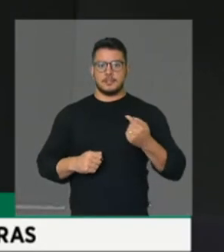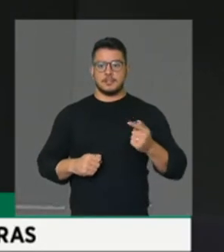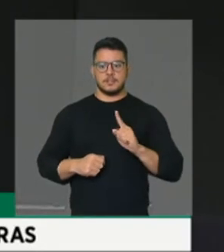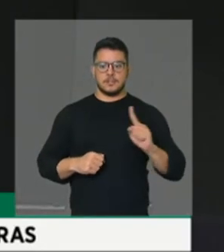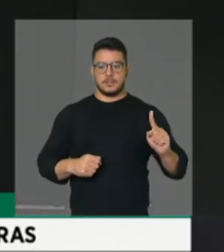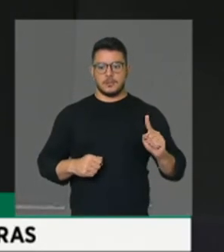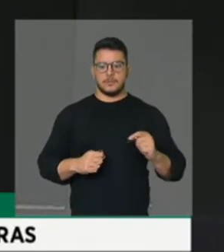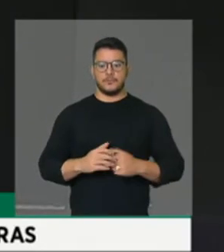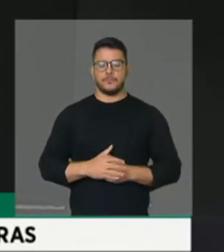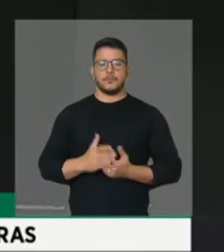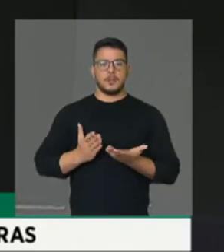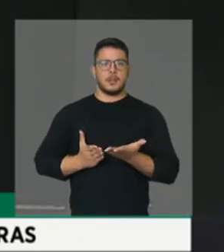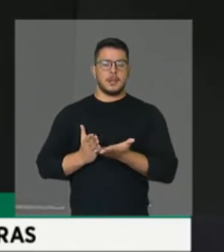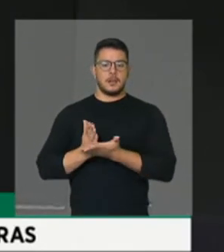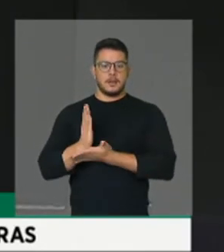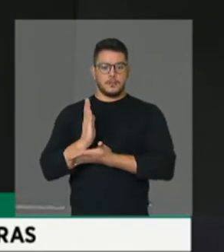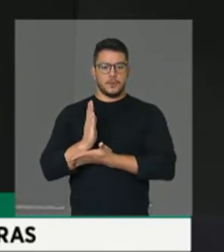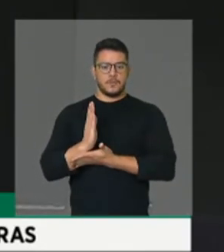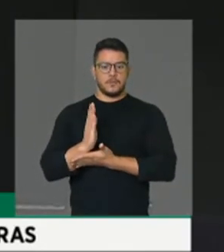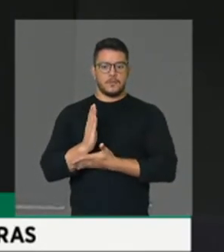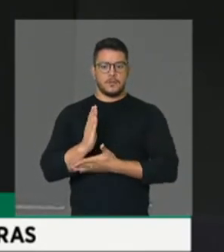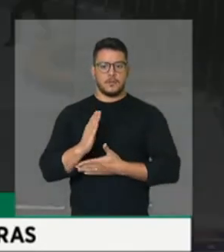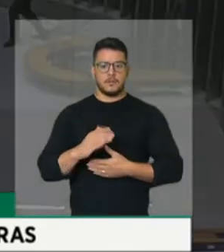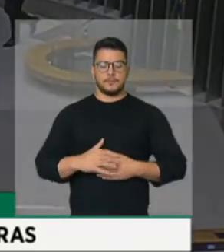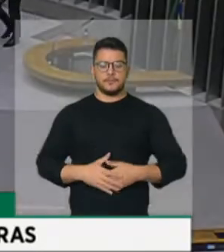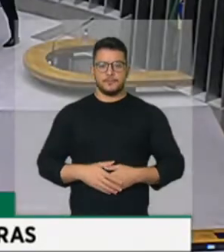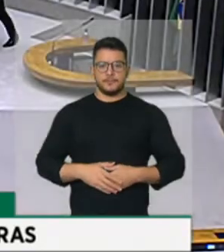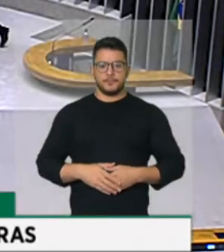ENCERRADA A VOTAÇÃO. -- [DEPUTADO]: PRESIDENTE, A ORIENTAÇÃO PELO BLOCO SERÁ FEITA PELO